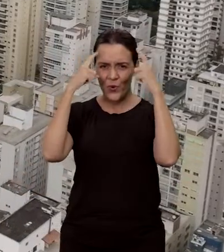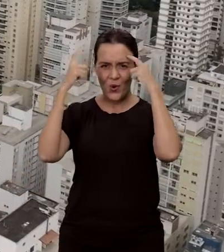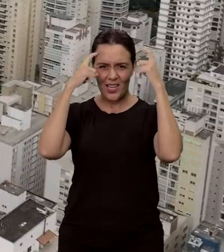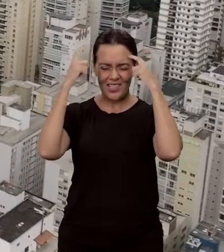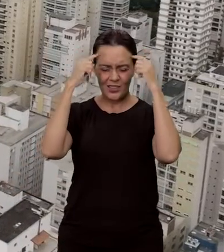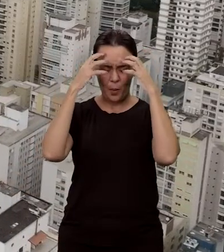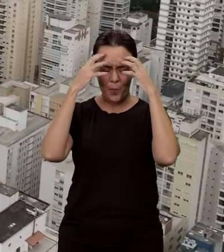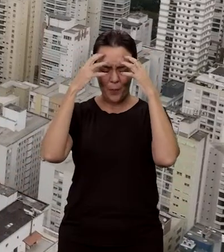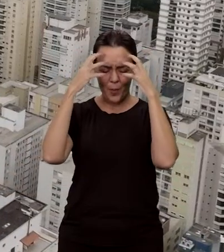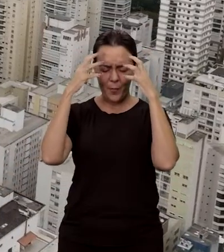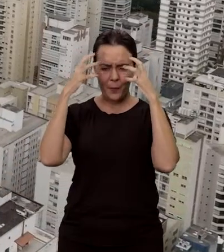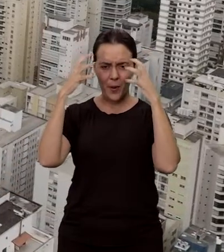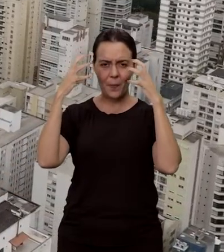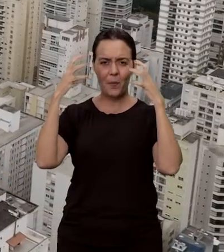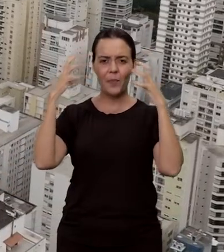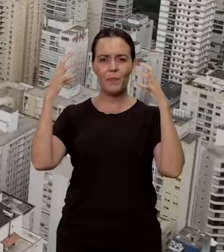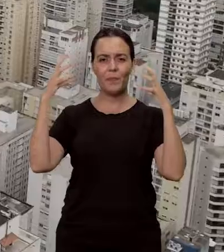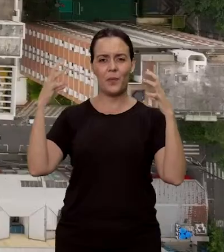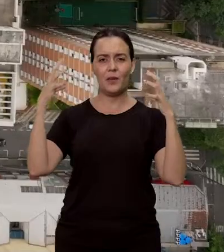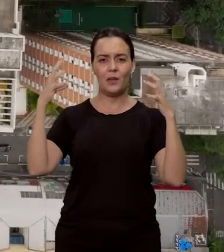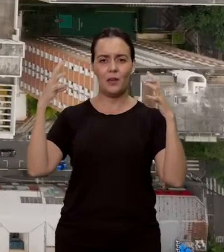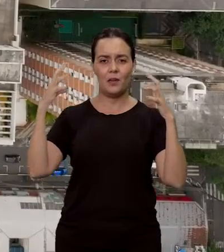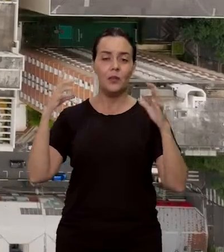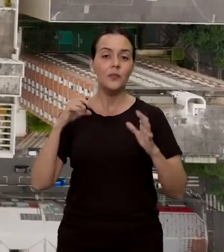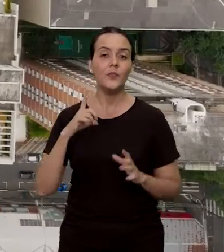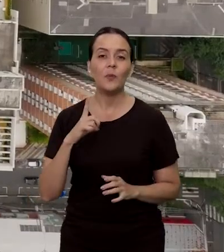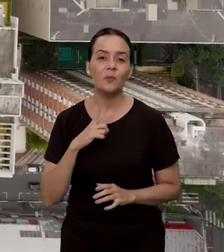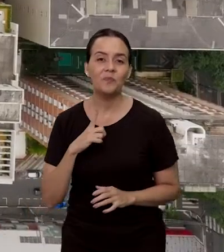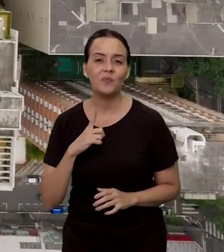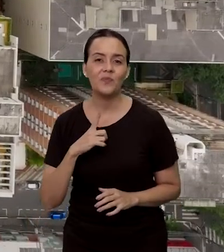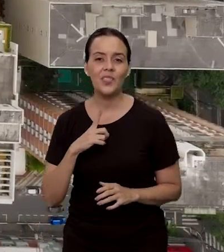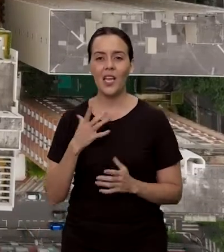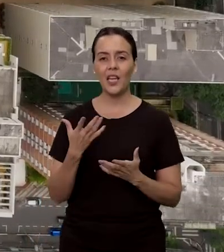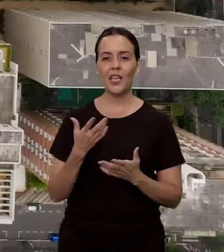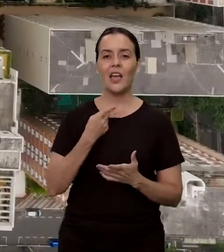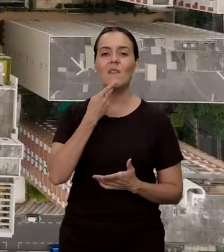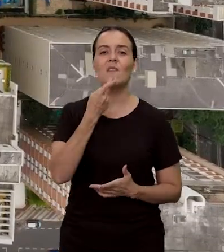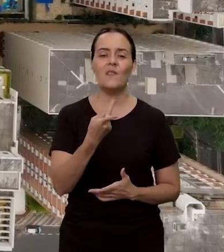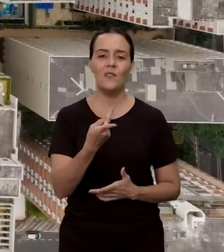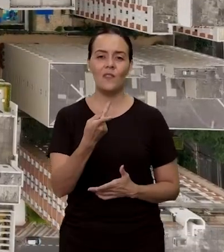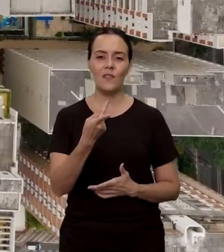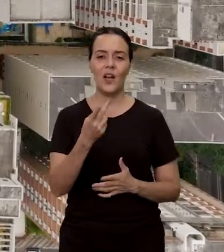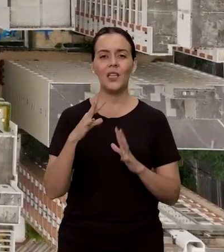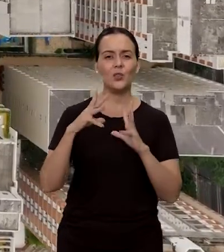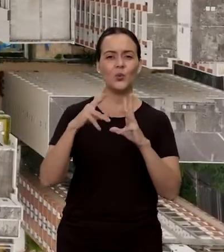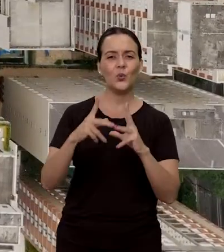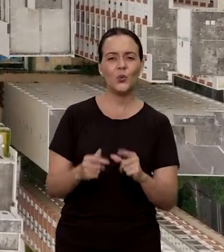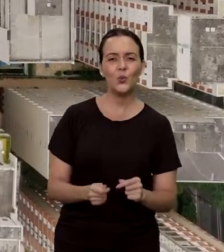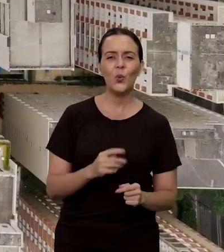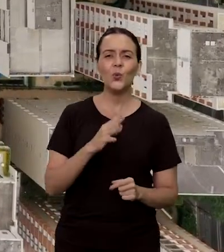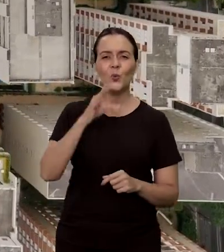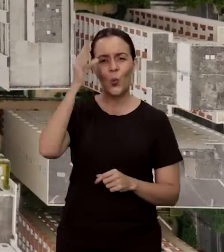e acaba ficando na base da pirâmide social. Há um interdito em relação às epistemologias negras,